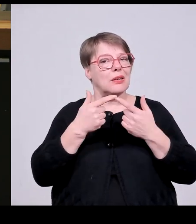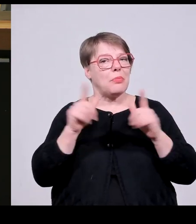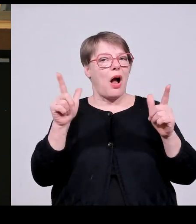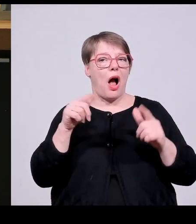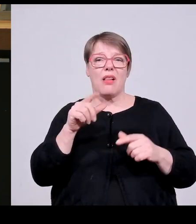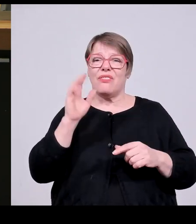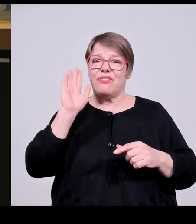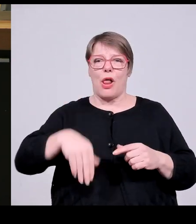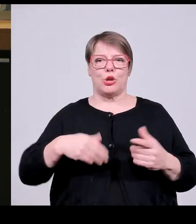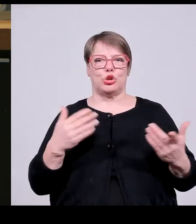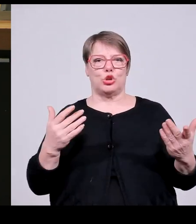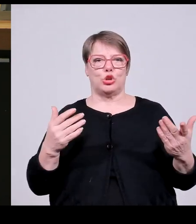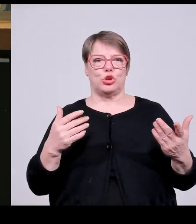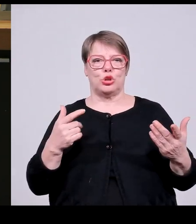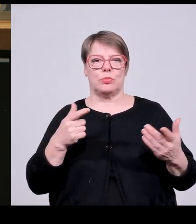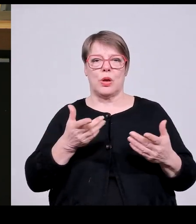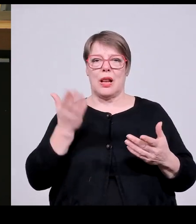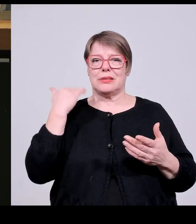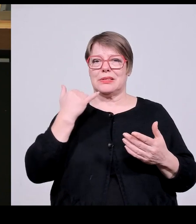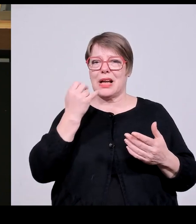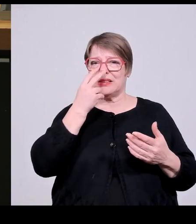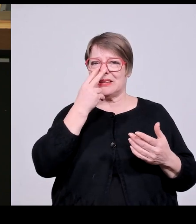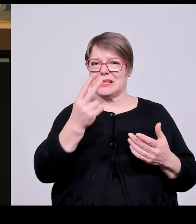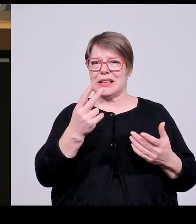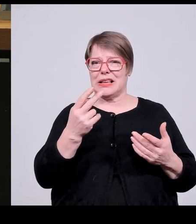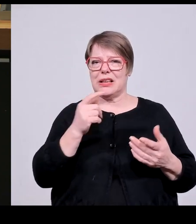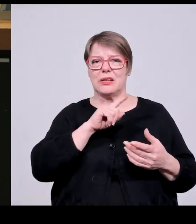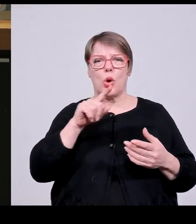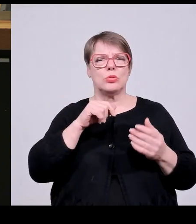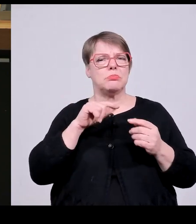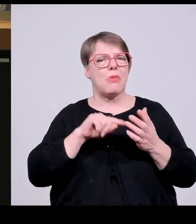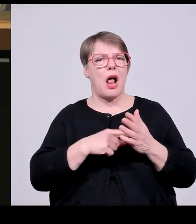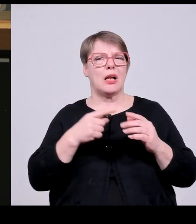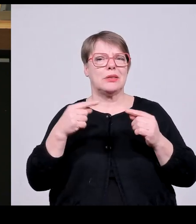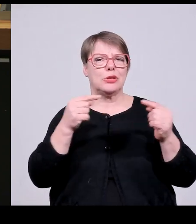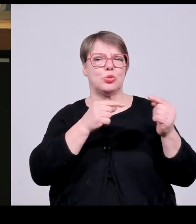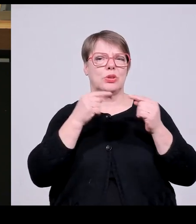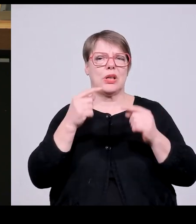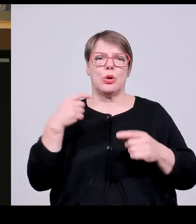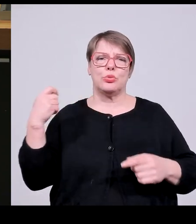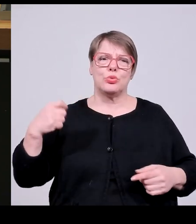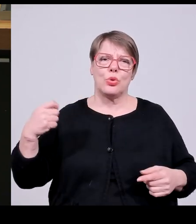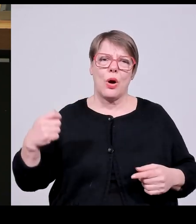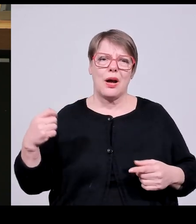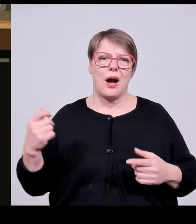Entscheidungen, die die Energieversorgung in Berlin betreffen, sollen künftig eben nicht in Schweden,